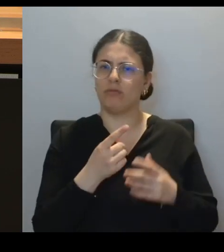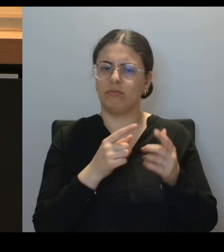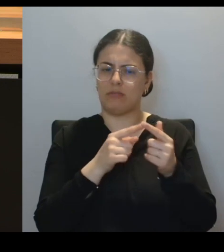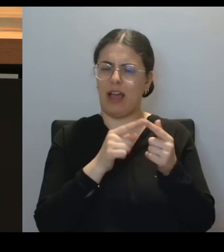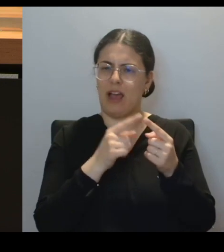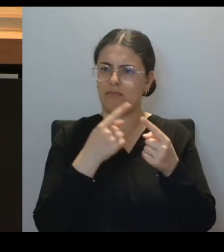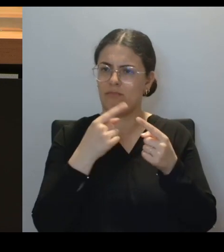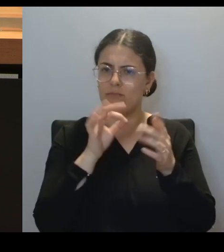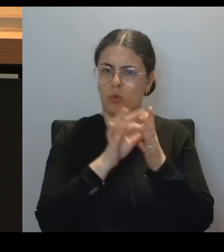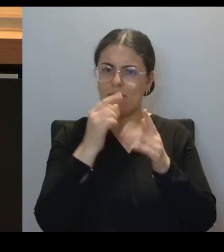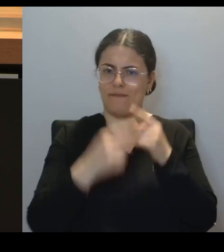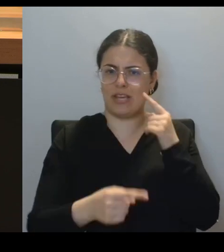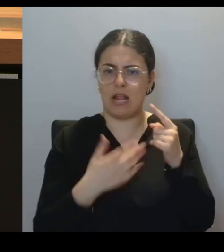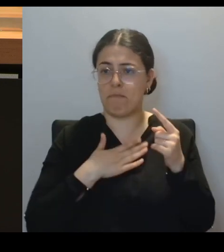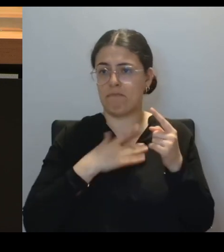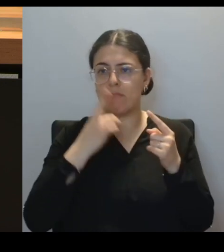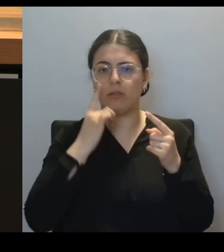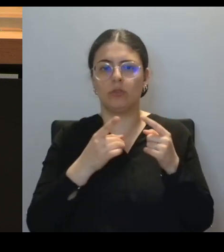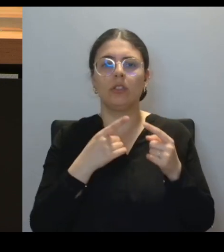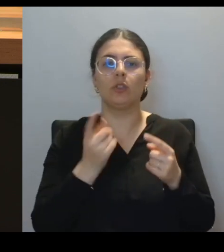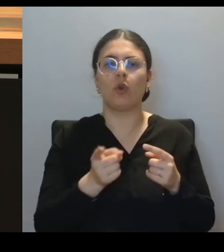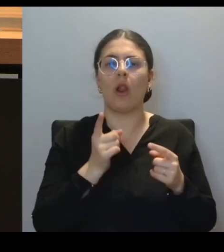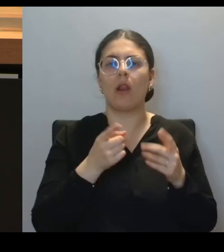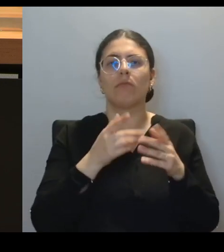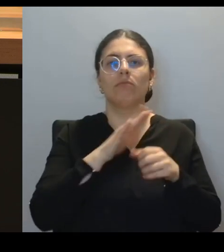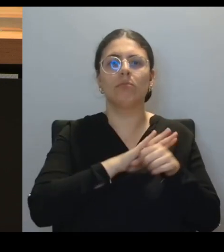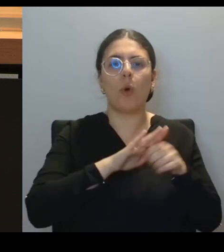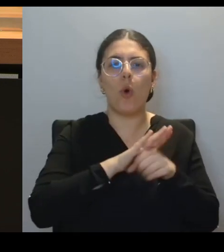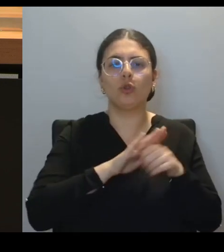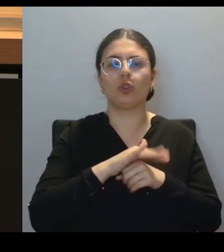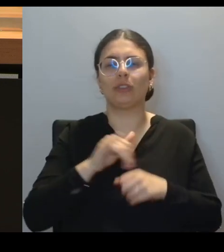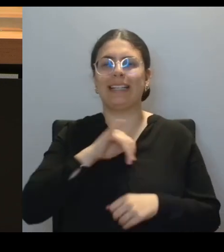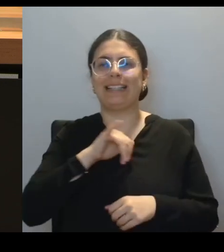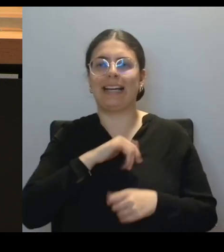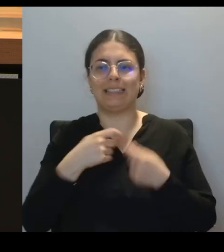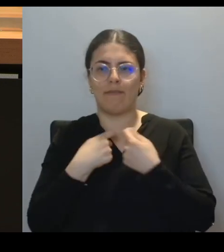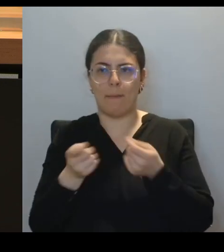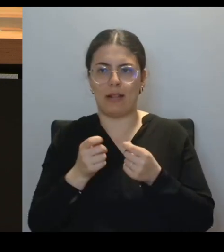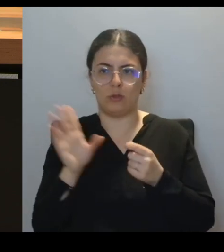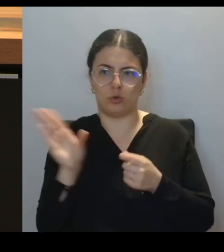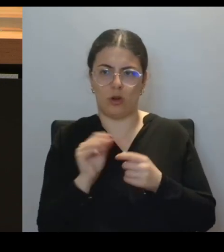Branchen und Interessenverbände. Es steht allerdings nichts von den Gewerkschaften und den Beschäftigten der Branche.